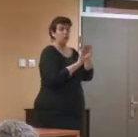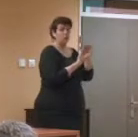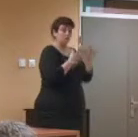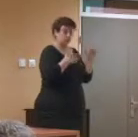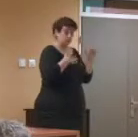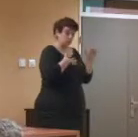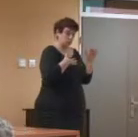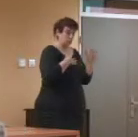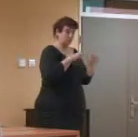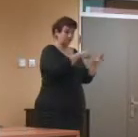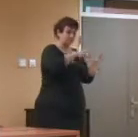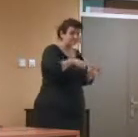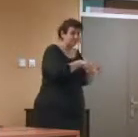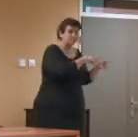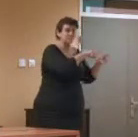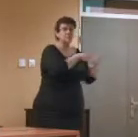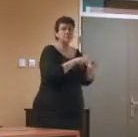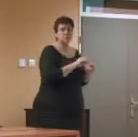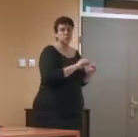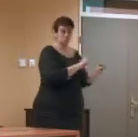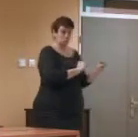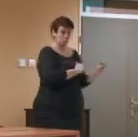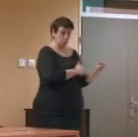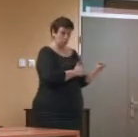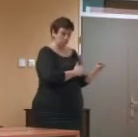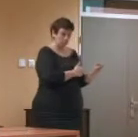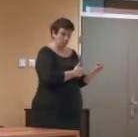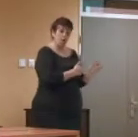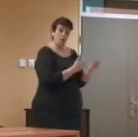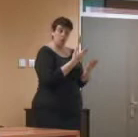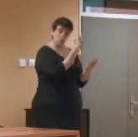cintas magnetofónicas, todos aquellos documentos, que en algún momento